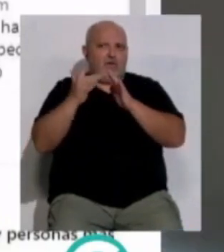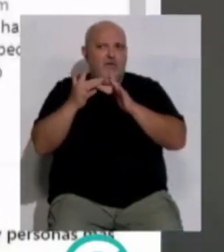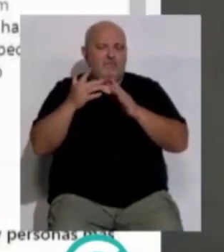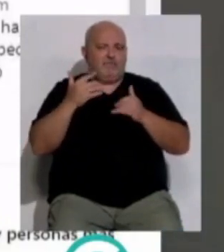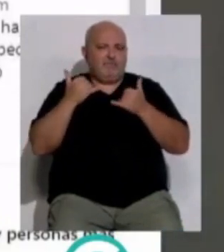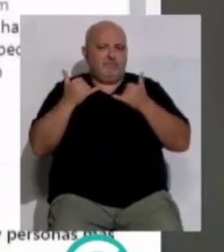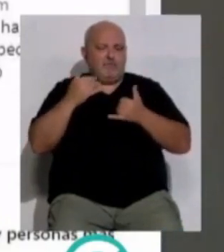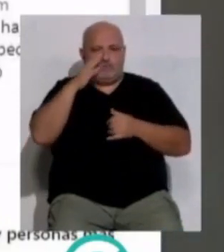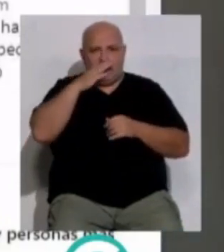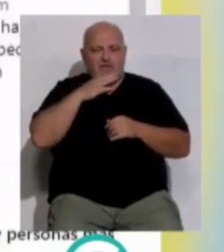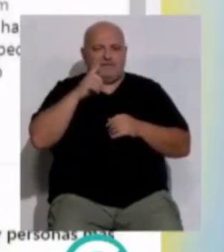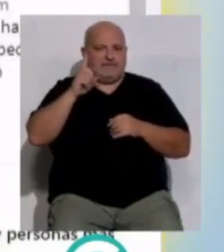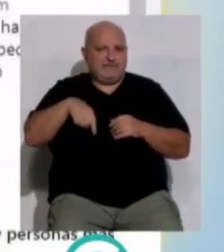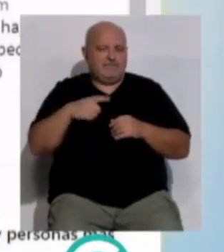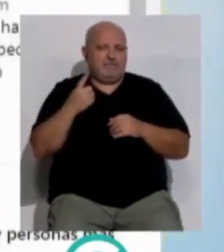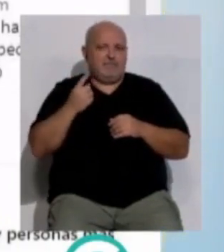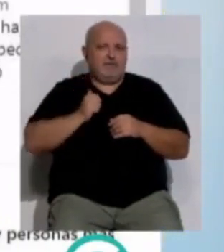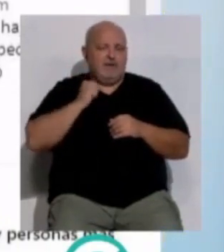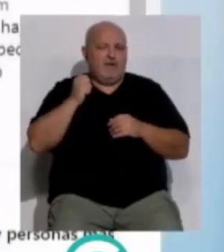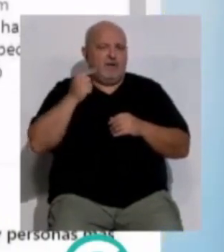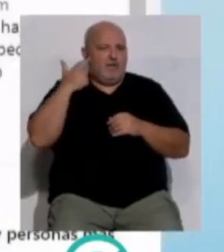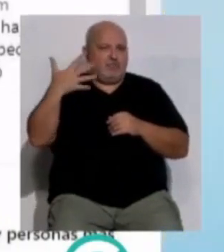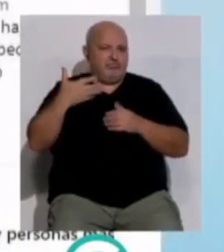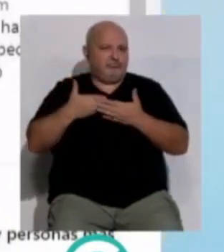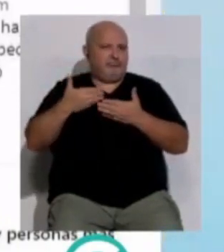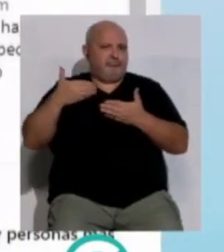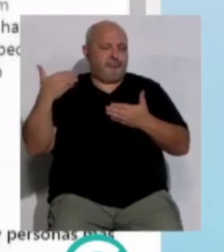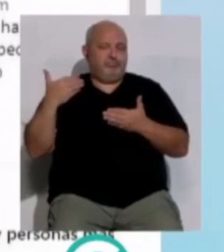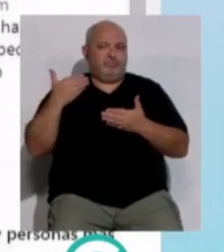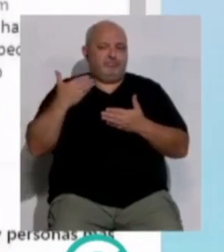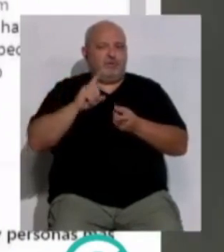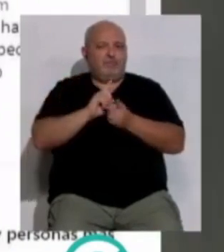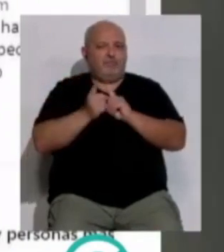su padre que sin lugar a duda ha sido una gran Referencia para el que se va a convertir en la